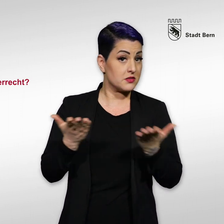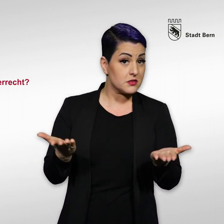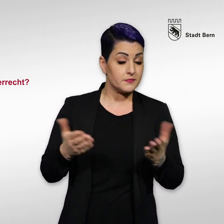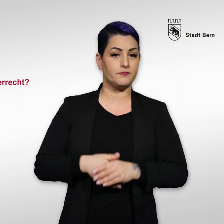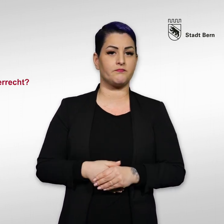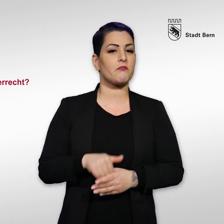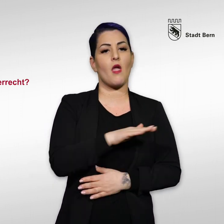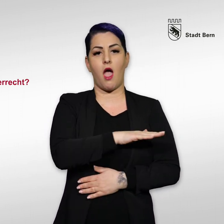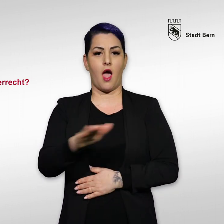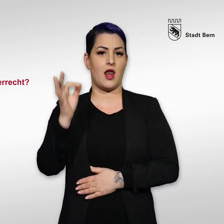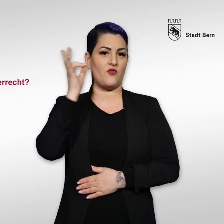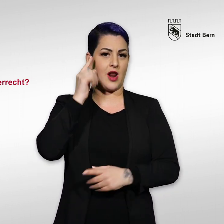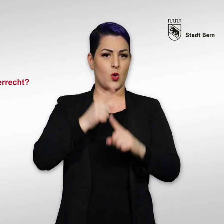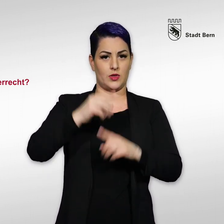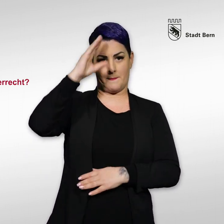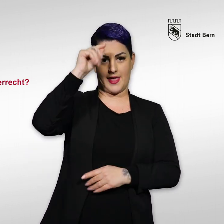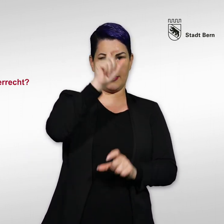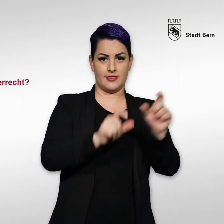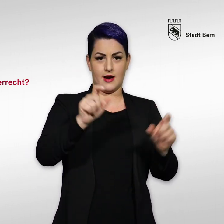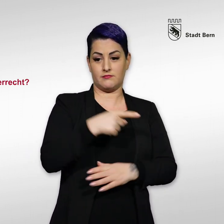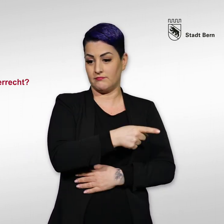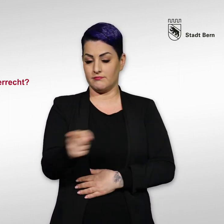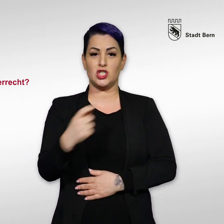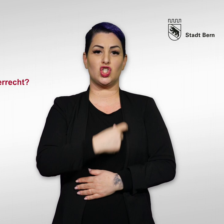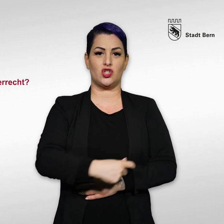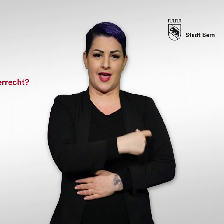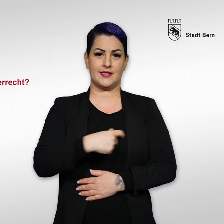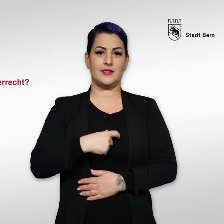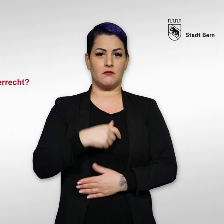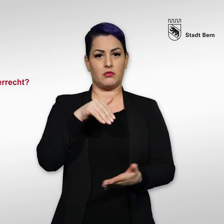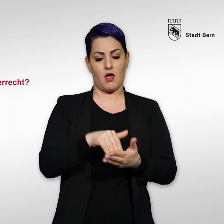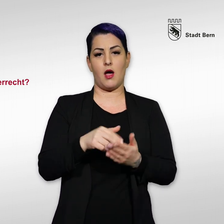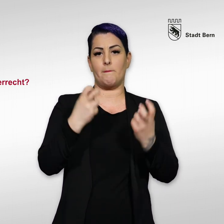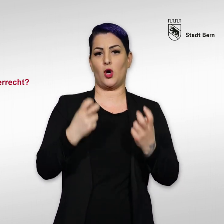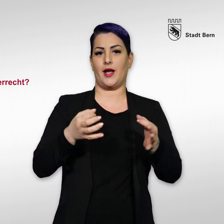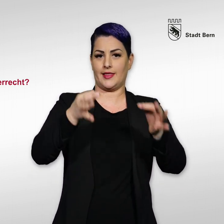Alle Schweizerinnen und Schweizer haben das Bürgerrecht.